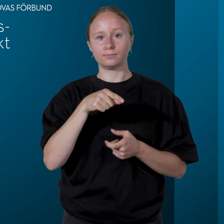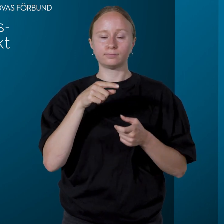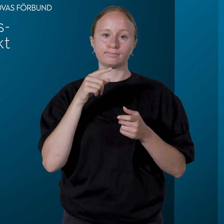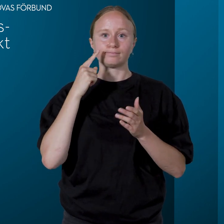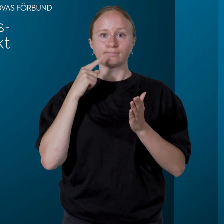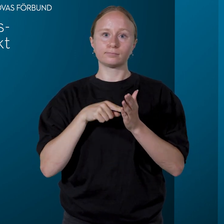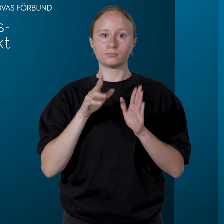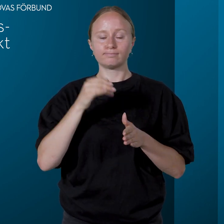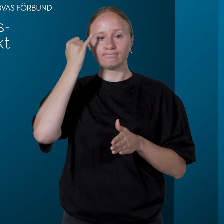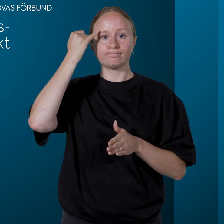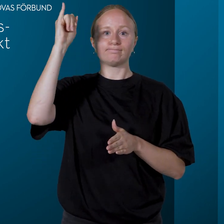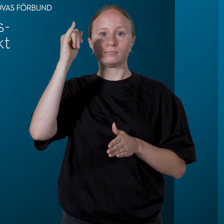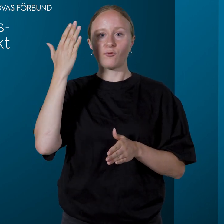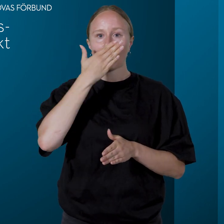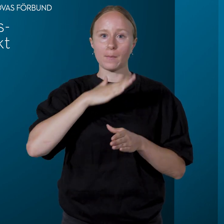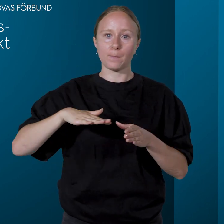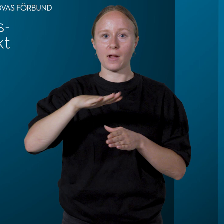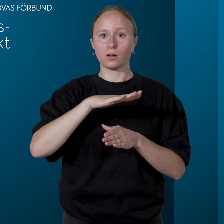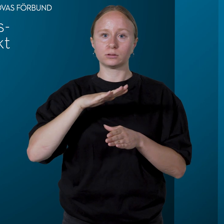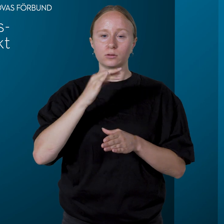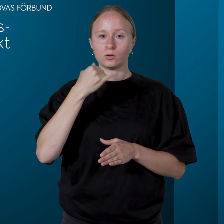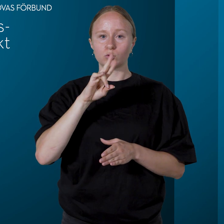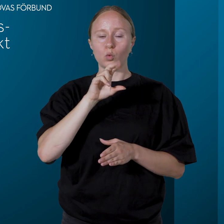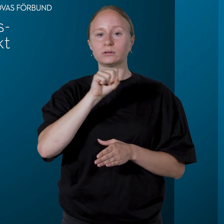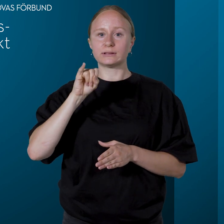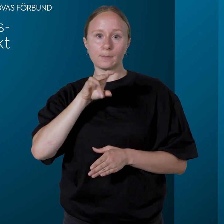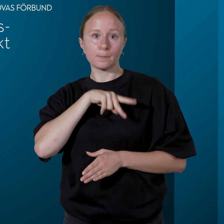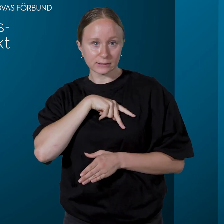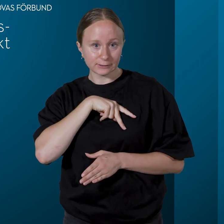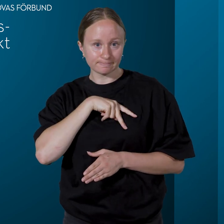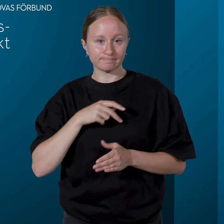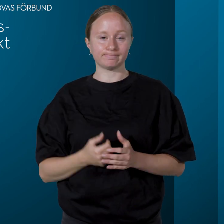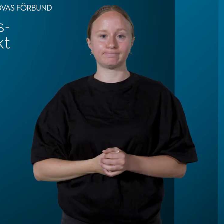som bland annat var kommit på idén till filmbranschens Jussi-pris.